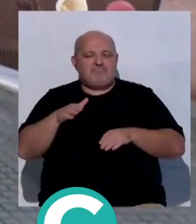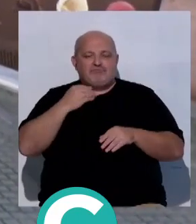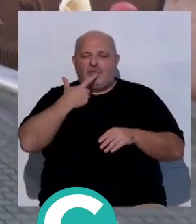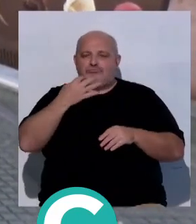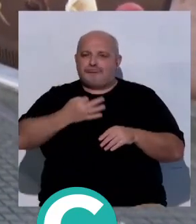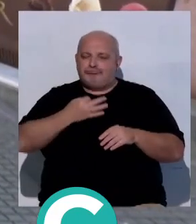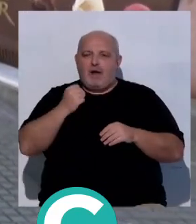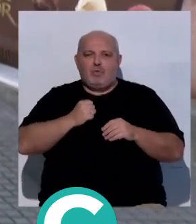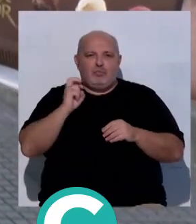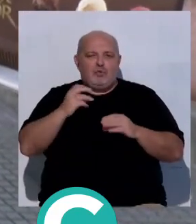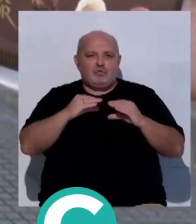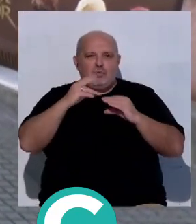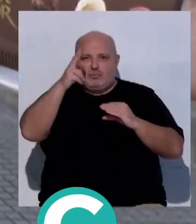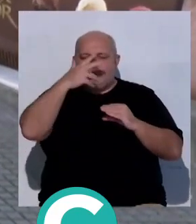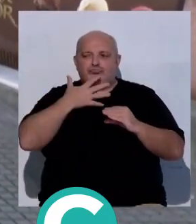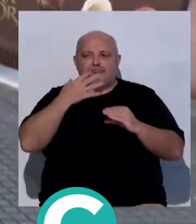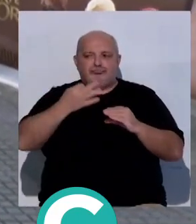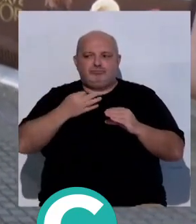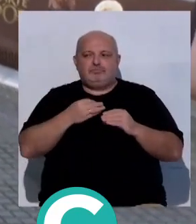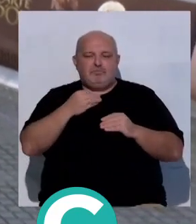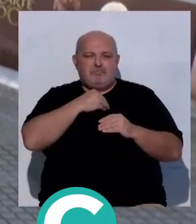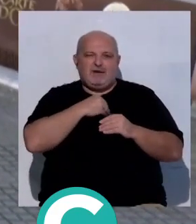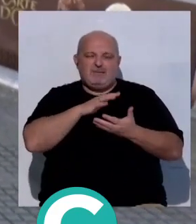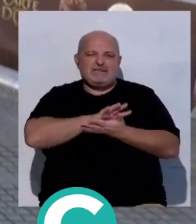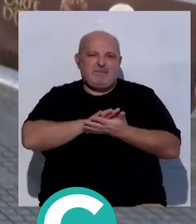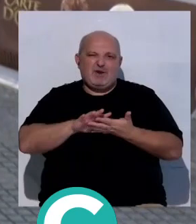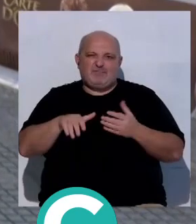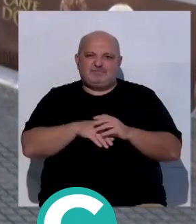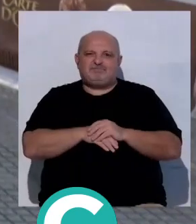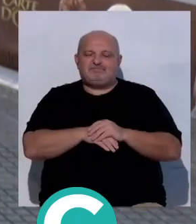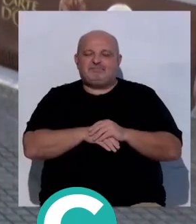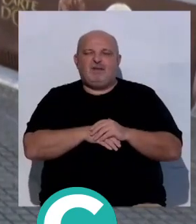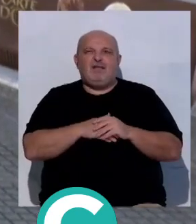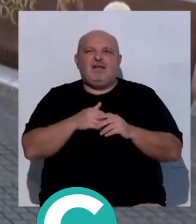verdad su hamburguesa su shangu la verdad que se va a echar de menos es un sitio donde tú típico